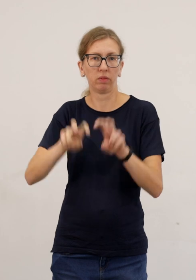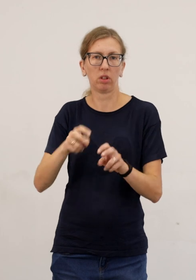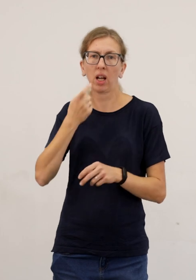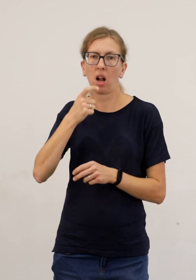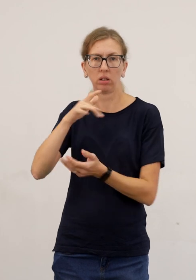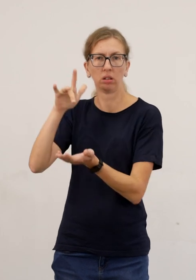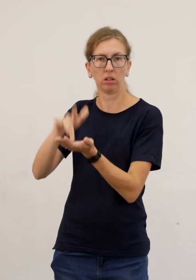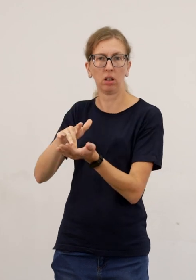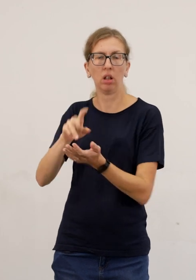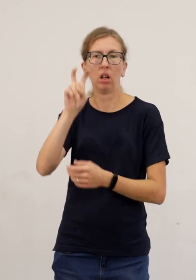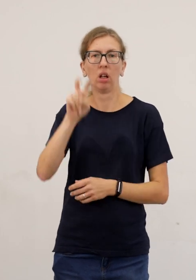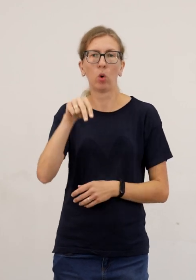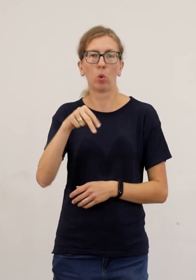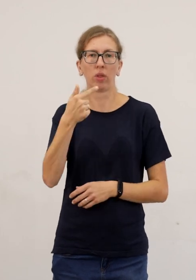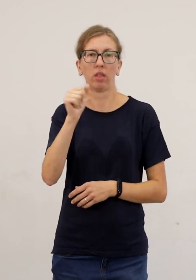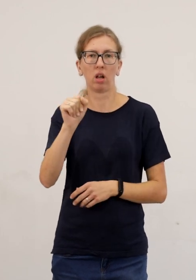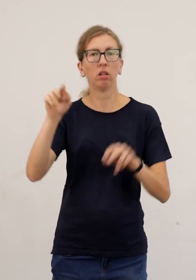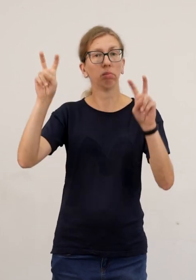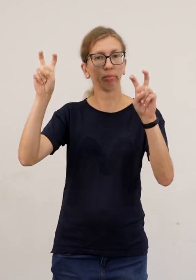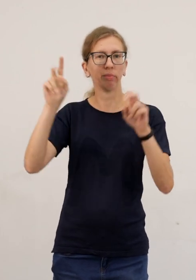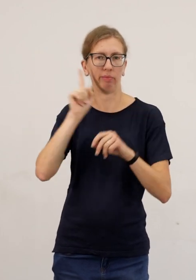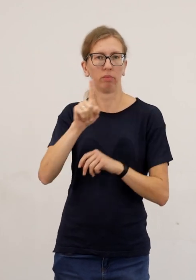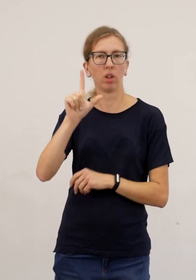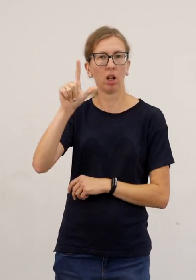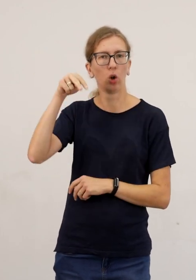wytwarzania, czyli Huty „Ludwików” w Kielcach.